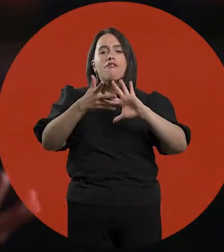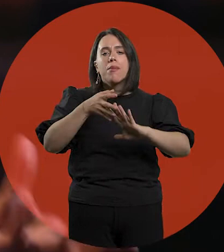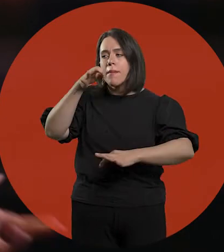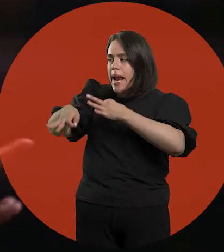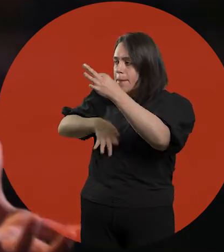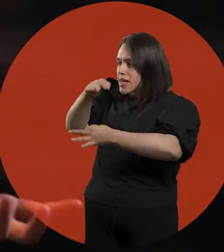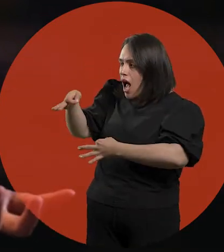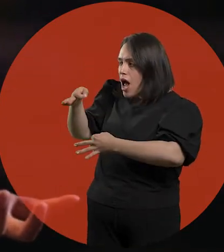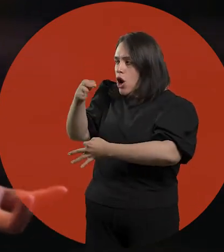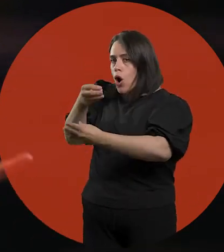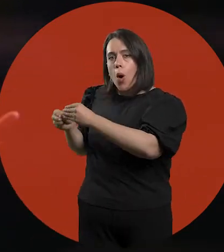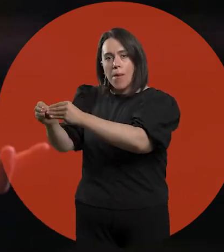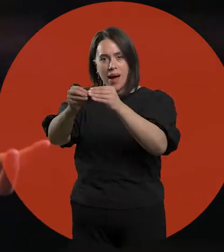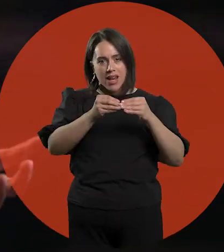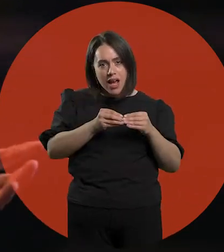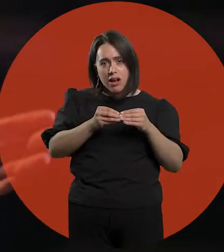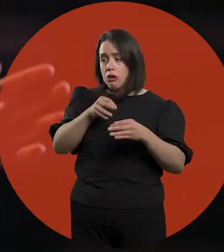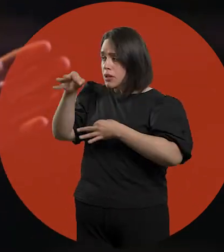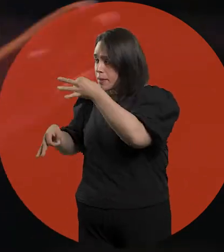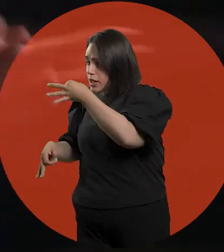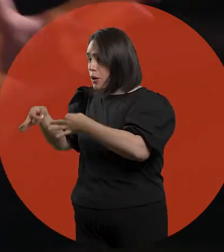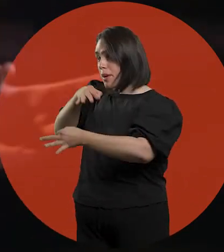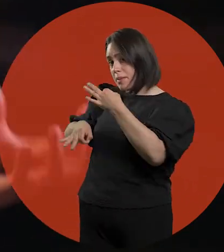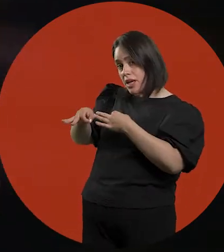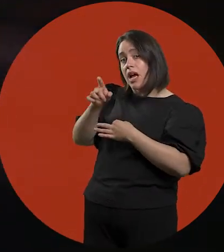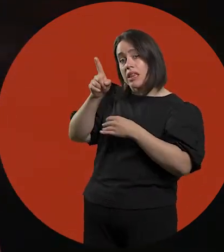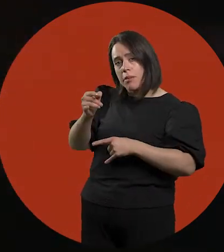Que eso también está bueno, porque también aprendemos de los errores.